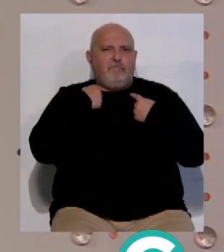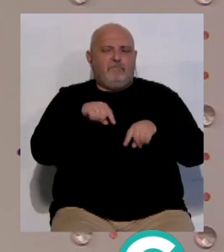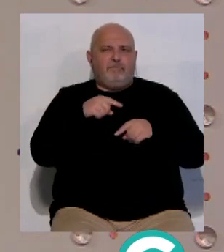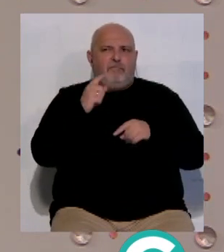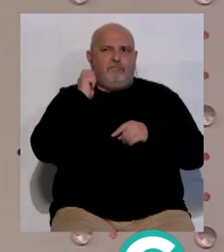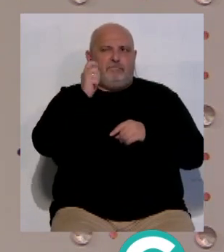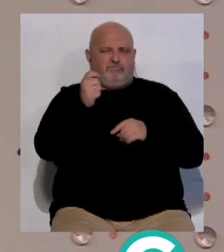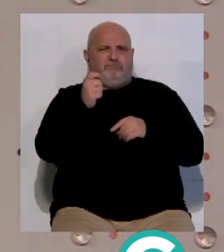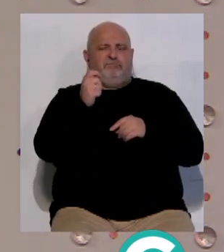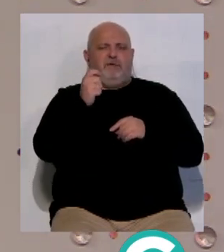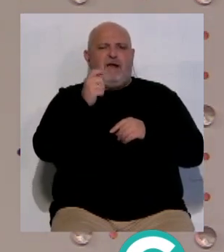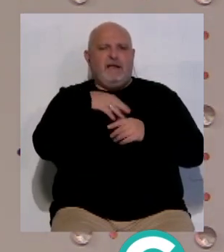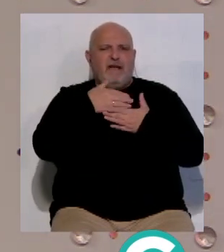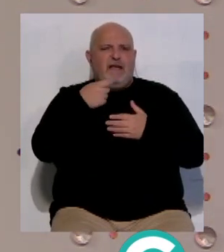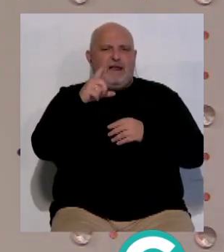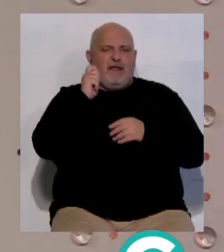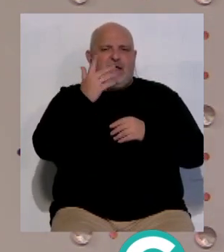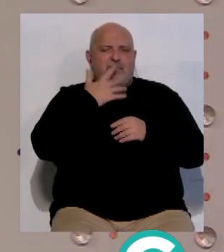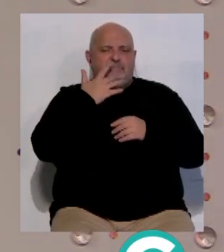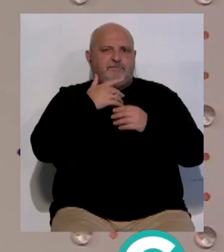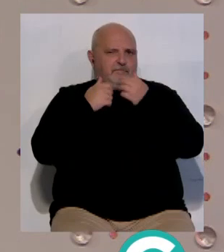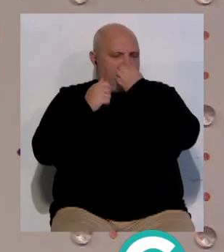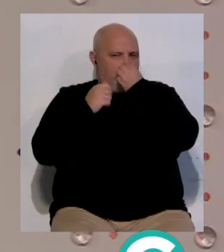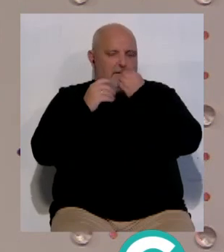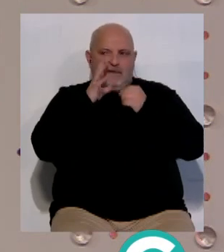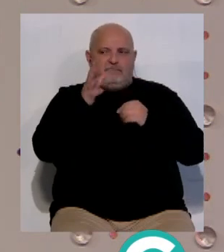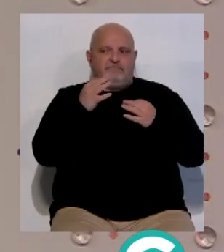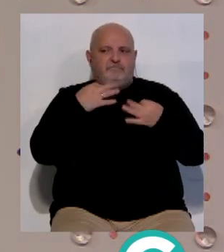primeras veces que la veo tan rápidamente que te saquen esa tarjeta cuando siempre a los porteros